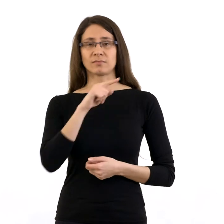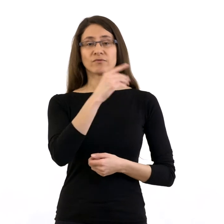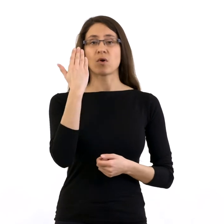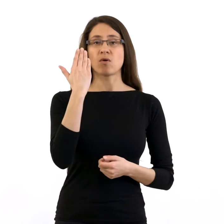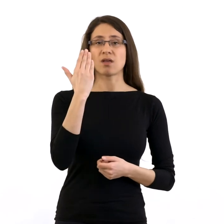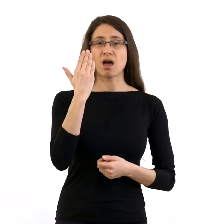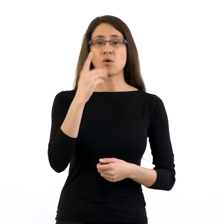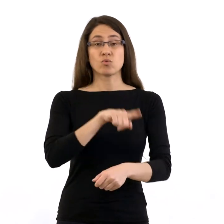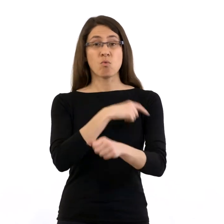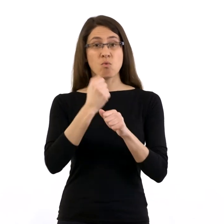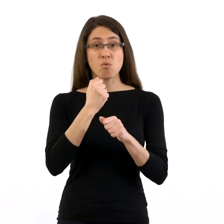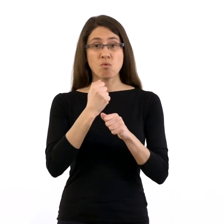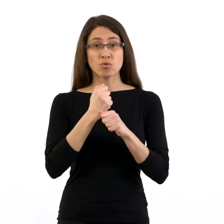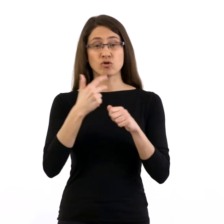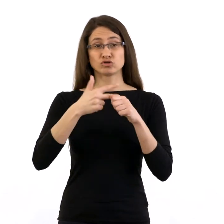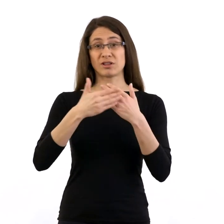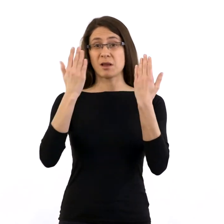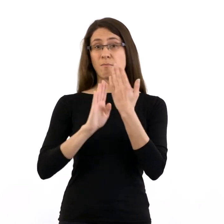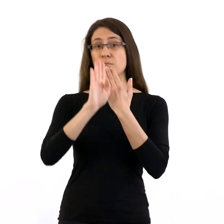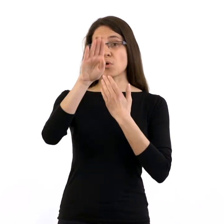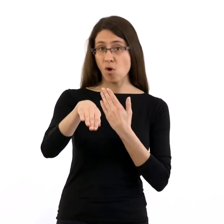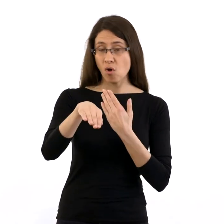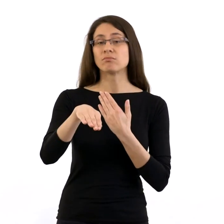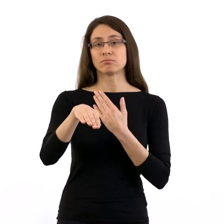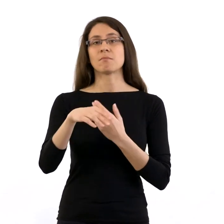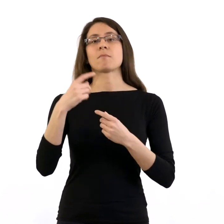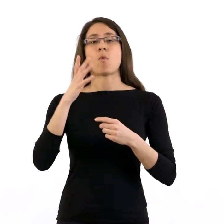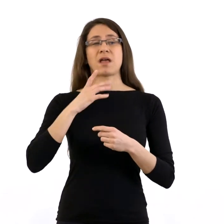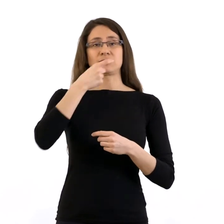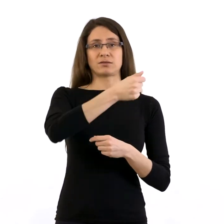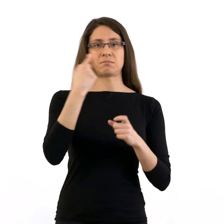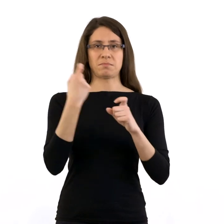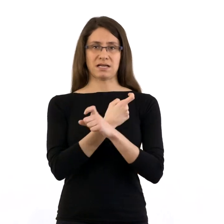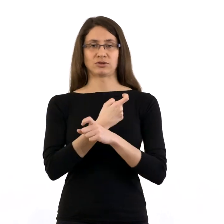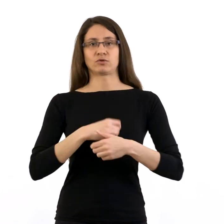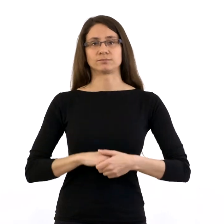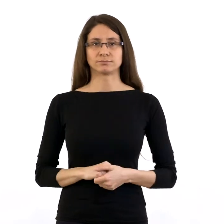Jeśli wolontariat jest dłuższy niż 30 dni to ubezpieczenie jest gwarantowane przez państwo.